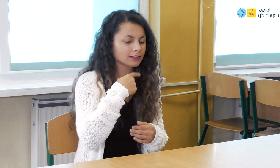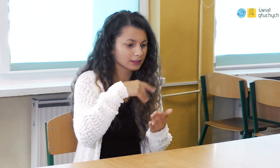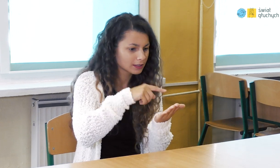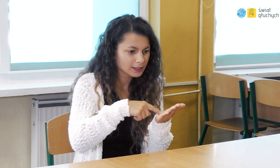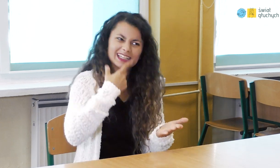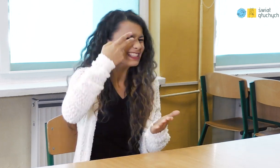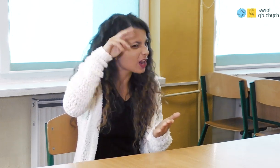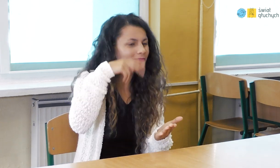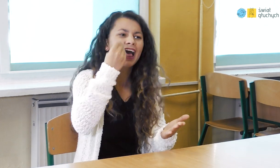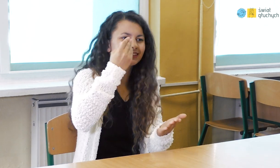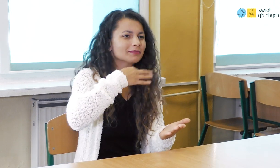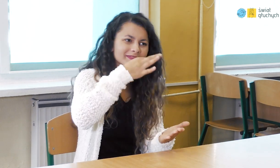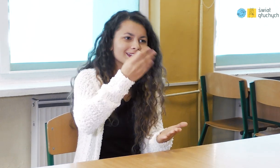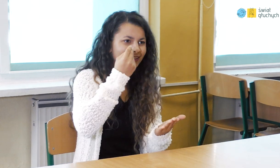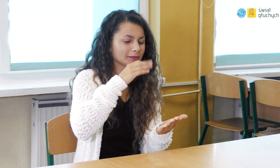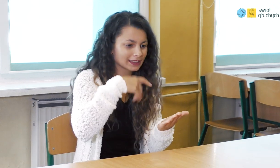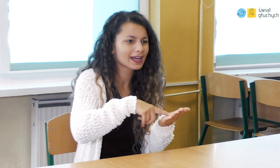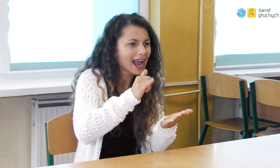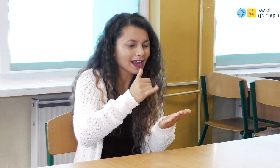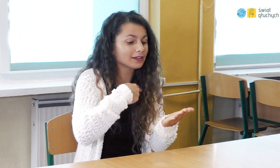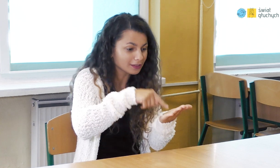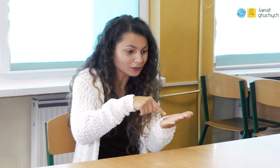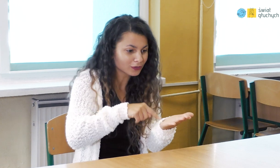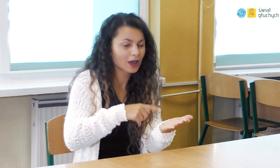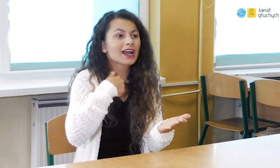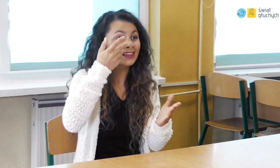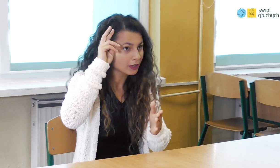Nauczyciel do mnie podchodził tłumaczył, ja nadal nie rozumiałam. Wiele razy pytałam i prosiłam o wytłumaczenie.